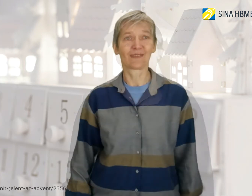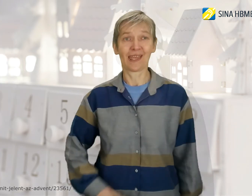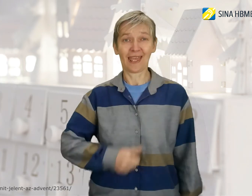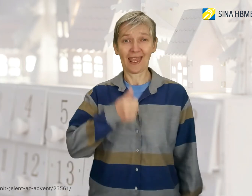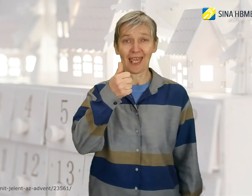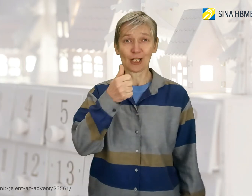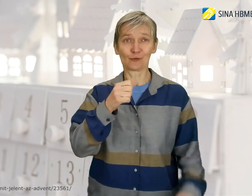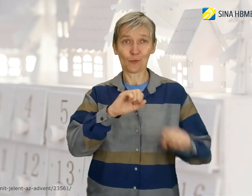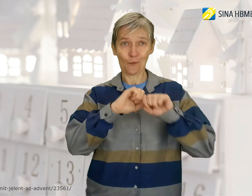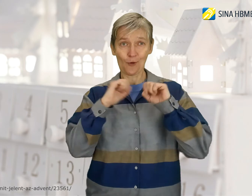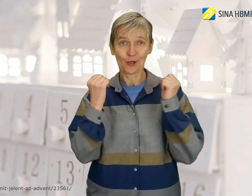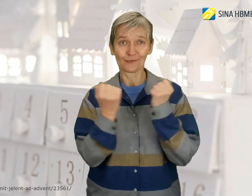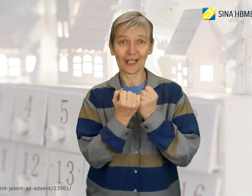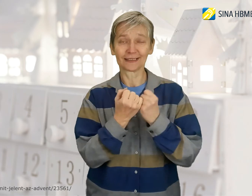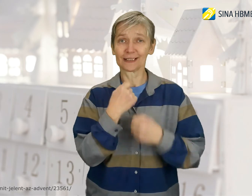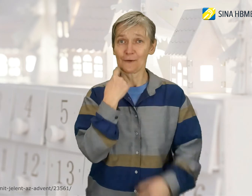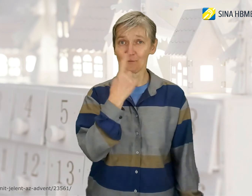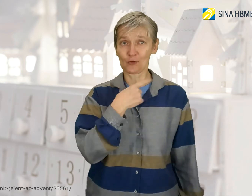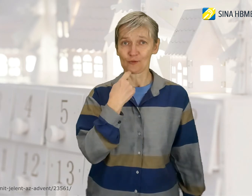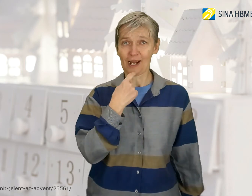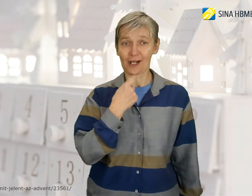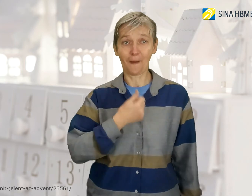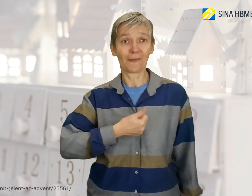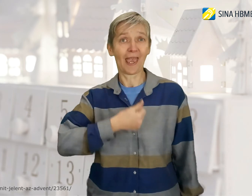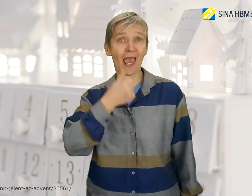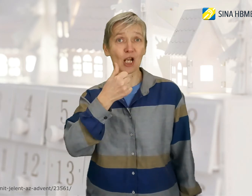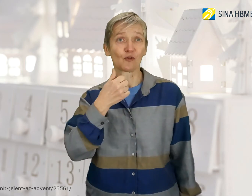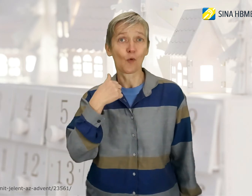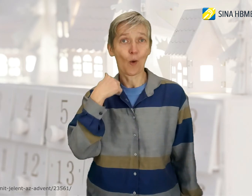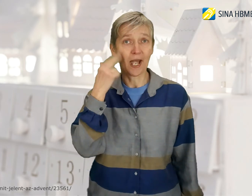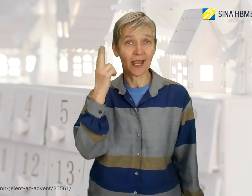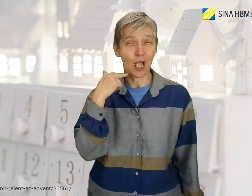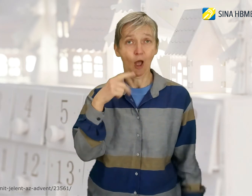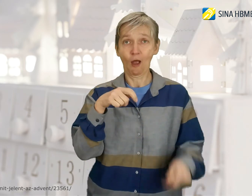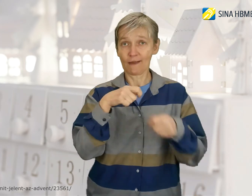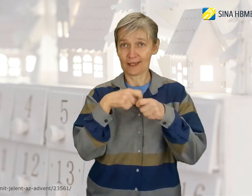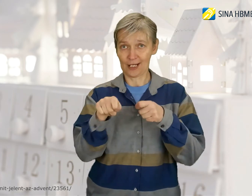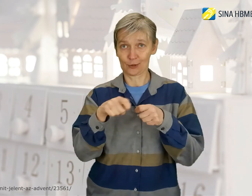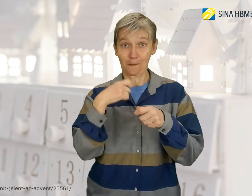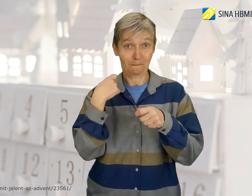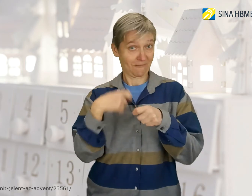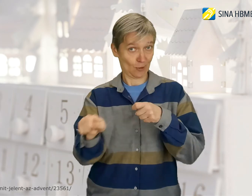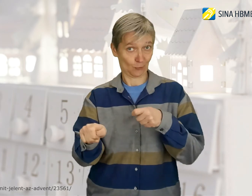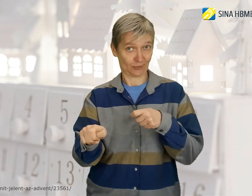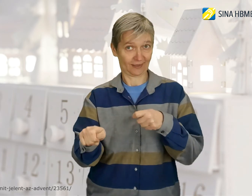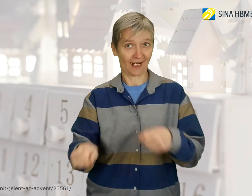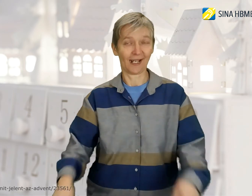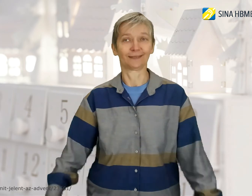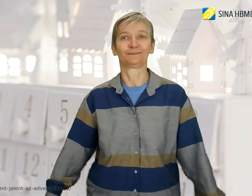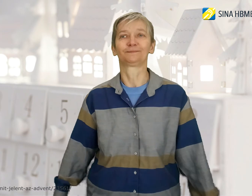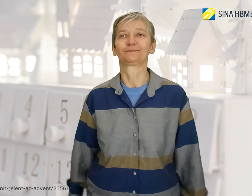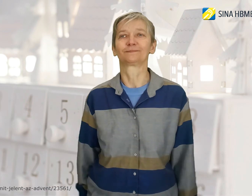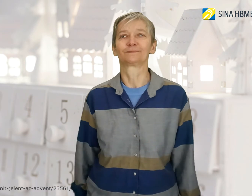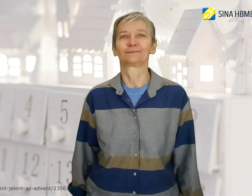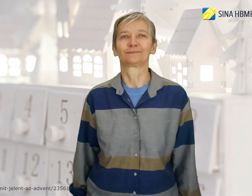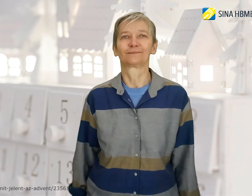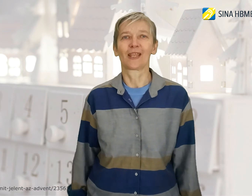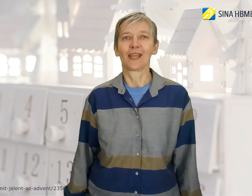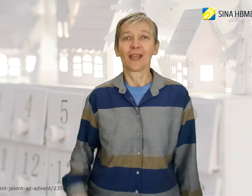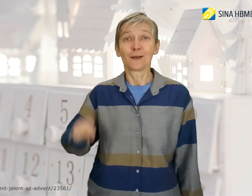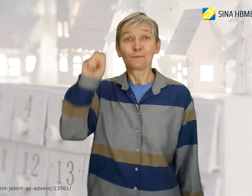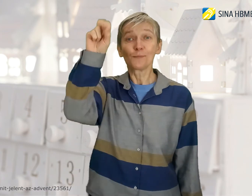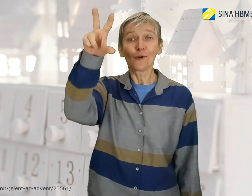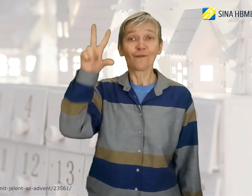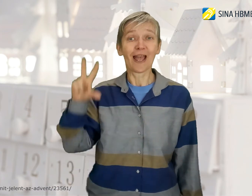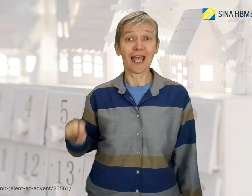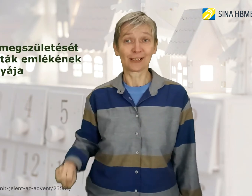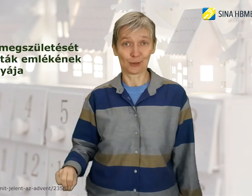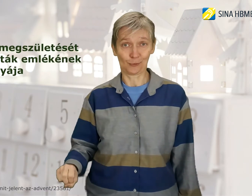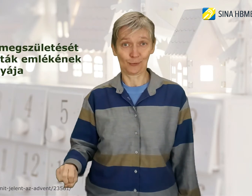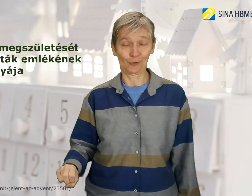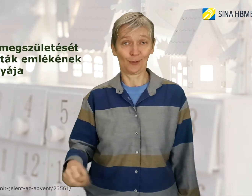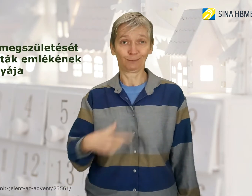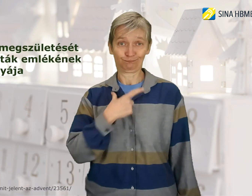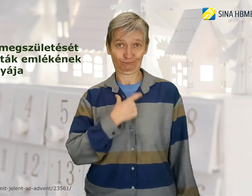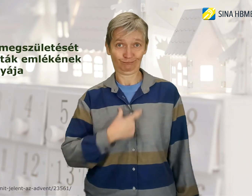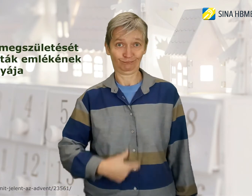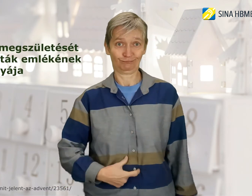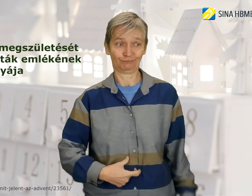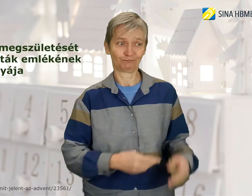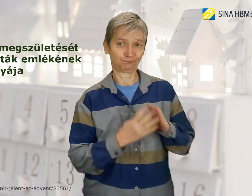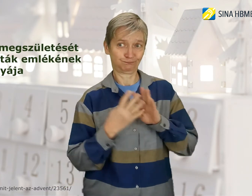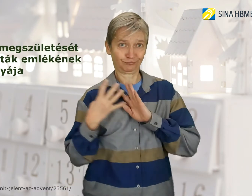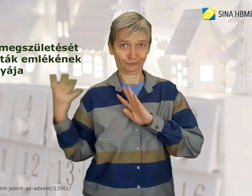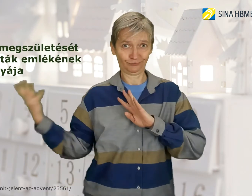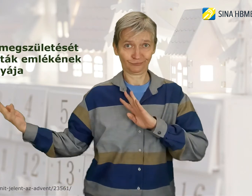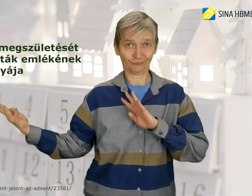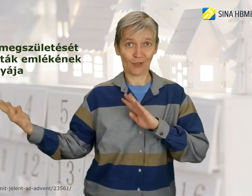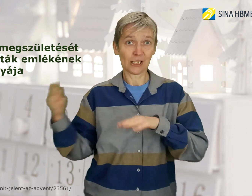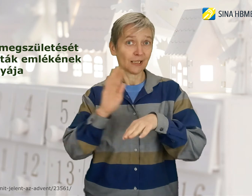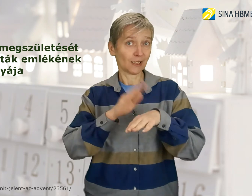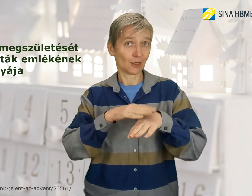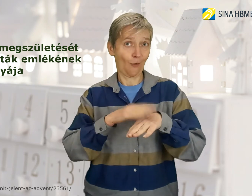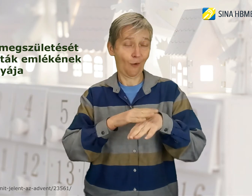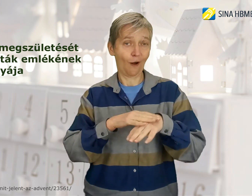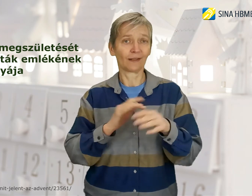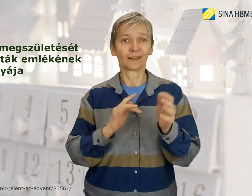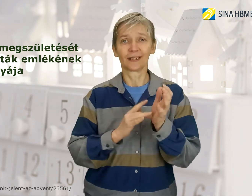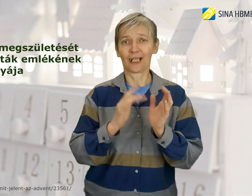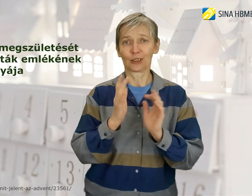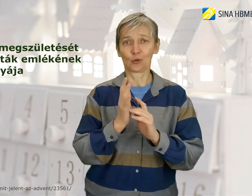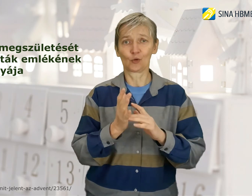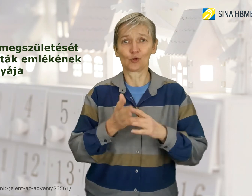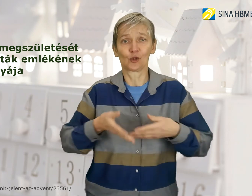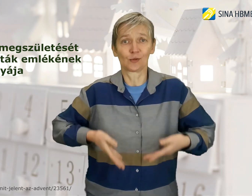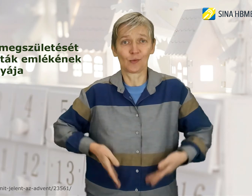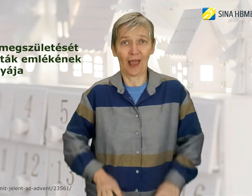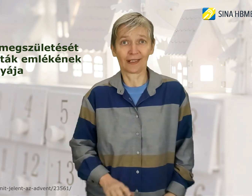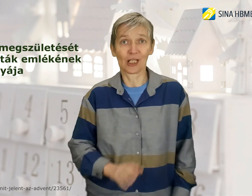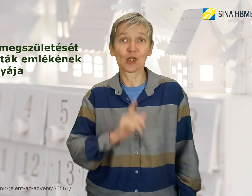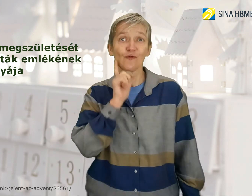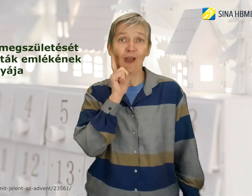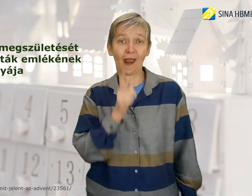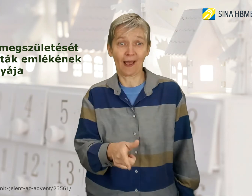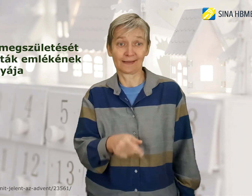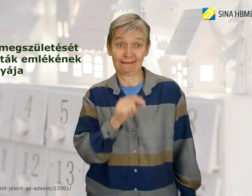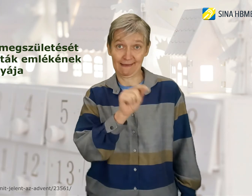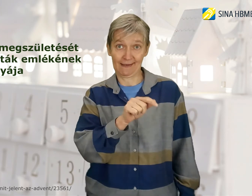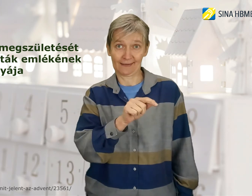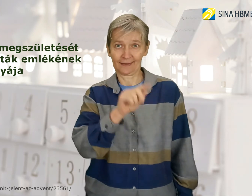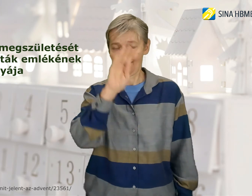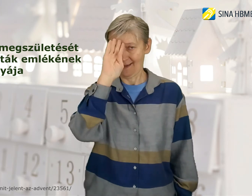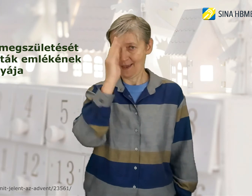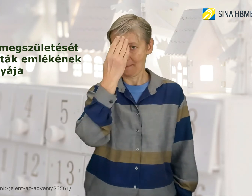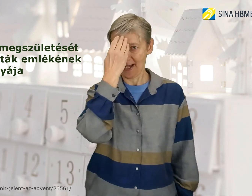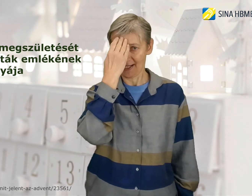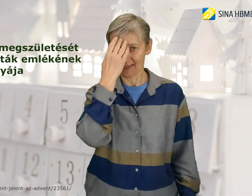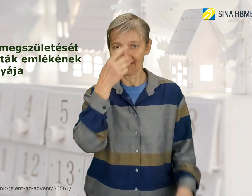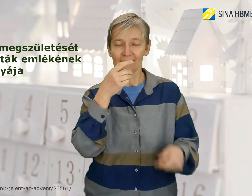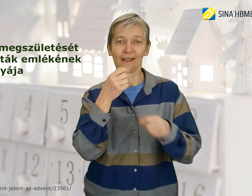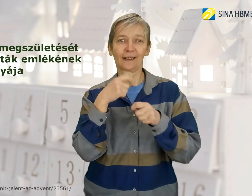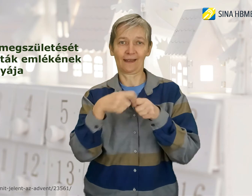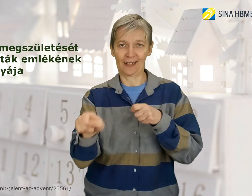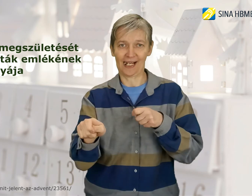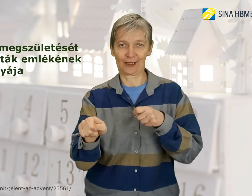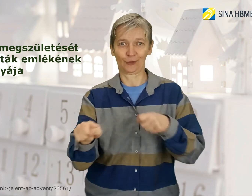Az első adventi vasárnapon az első lila gyertyát gyújtják meg, mely tulajdonképpen Jézus Krisztus megszületését jövendölő próféták emlékének gyertyája.